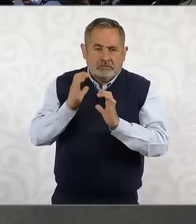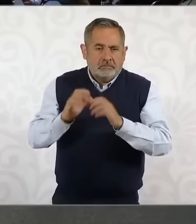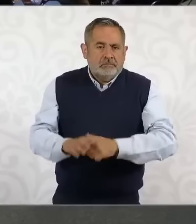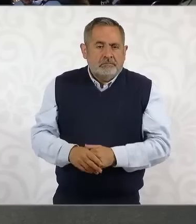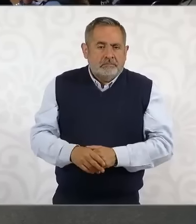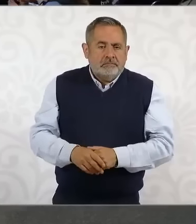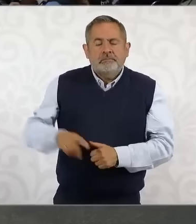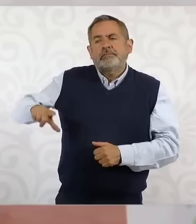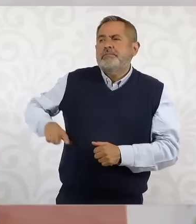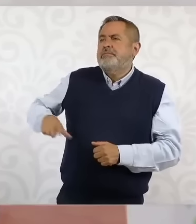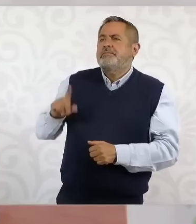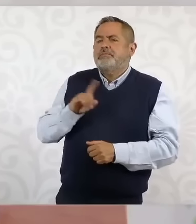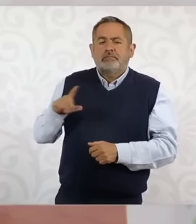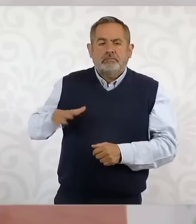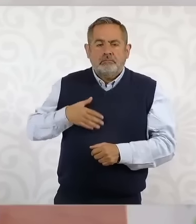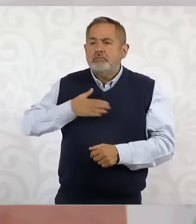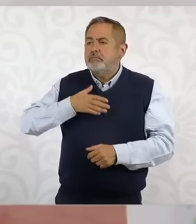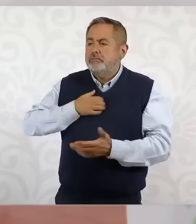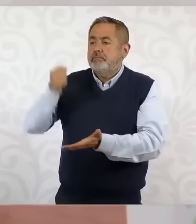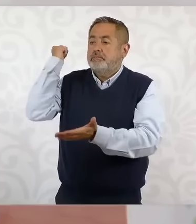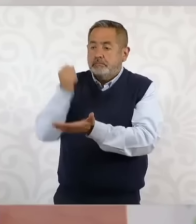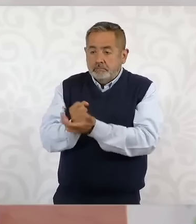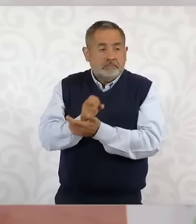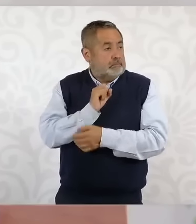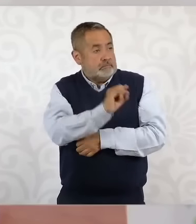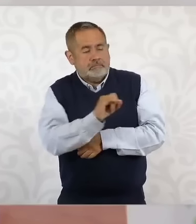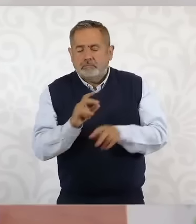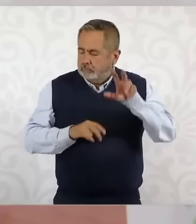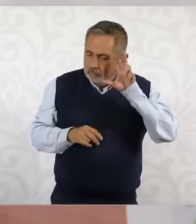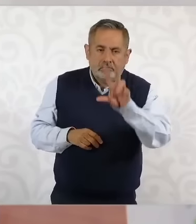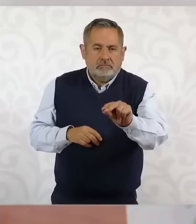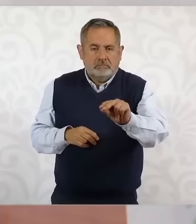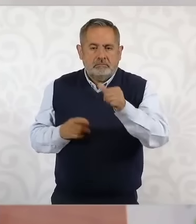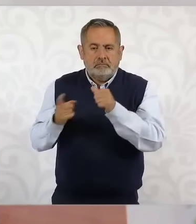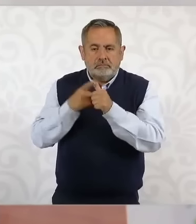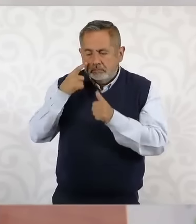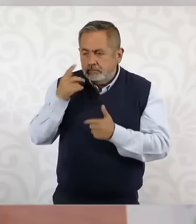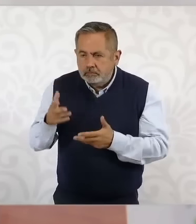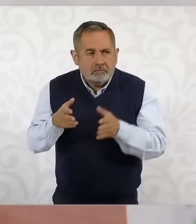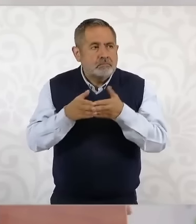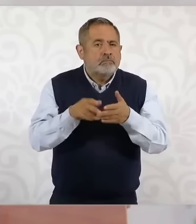no el gobierno aprobar pues una inversión privada y se puede en todo caso llevar a otro lado también